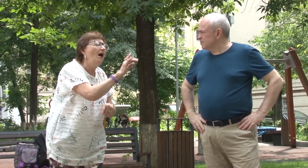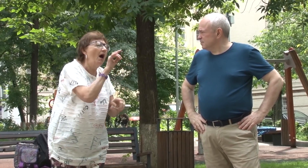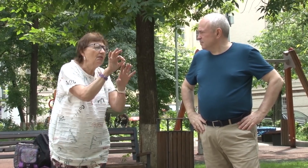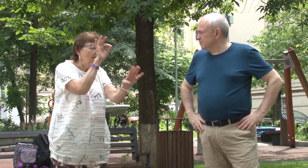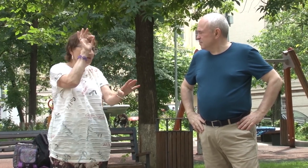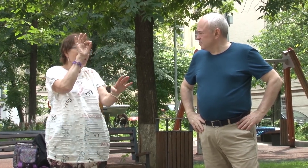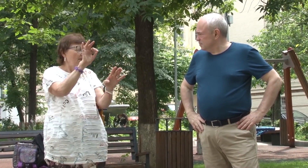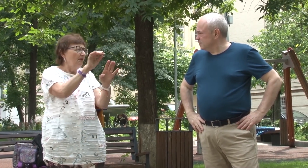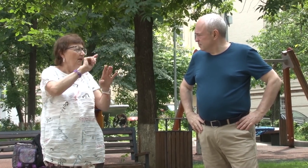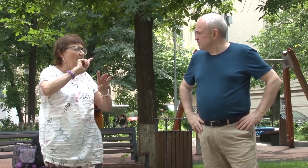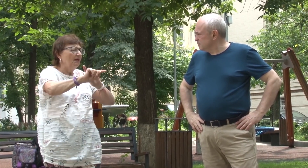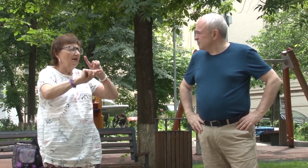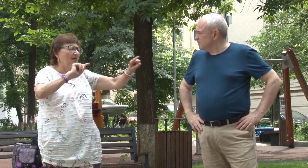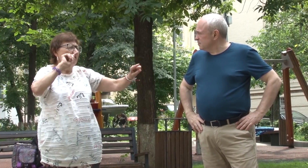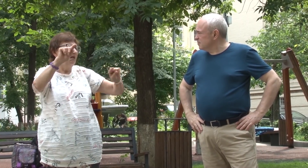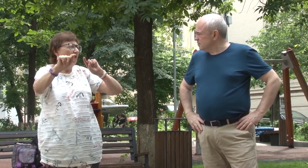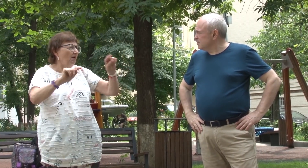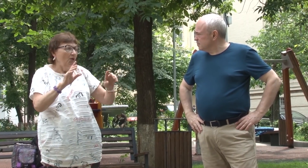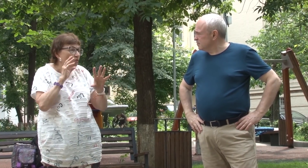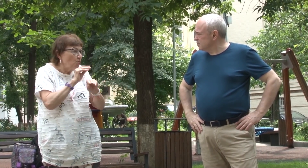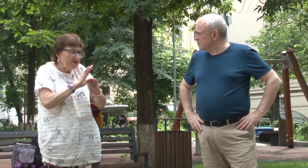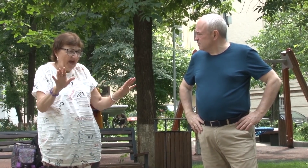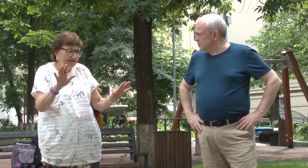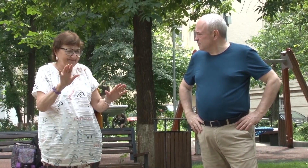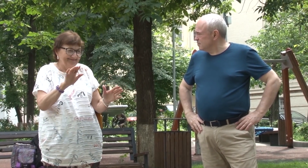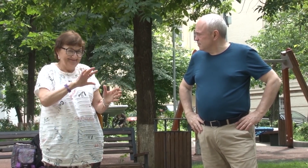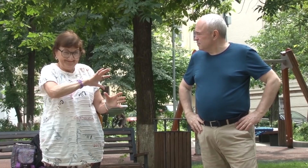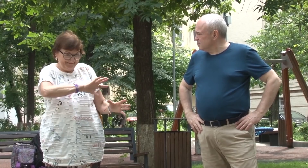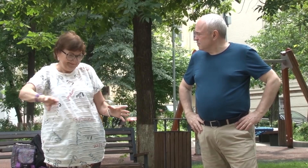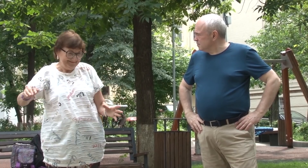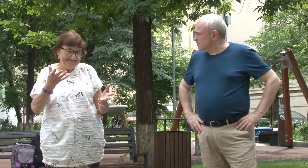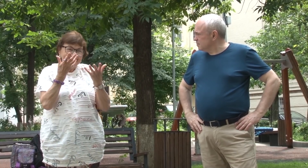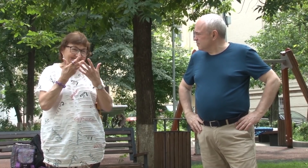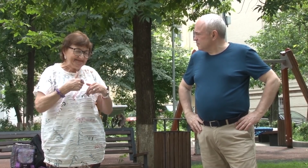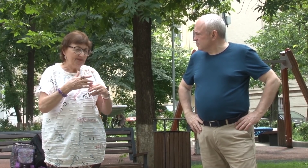«Обрабатывали» локально. Не успевали все «расцветить».